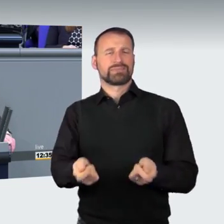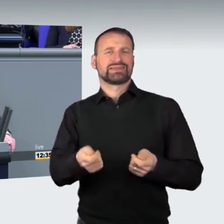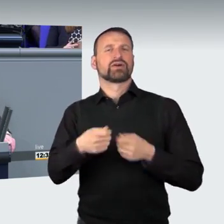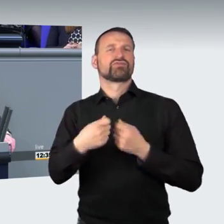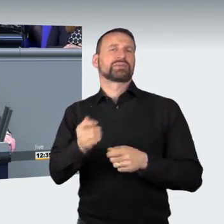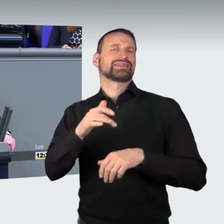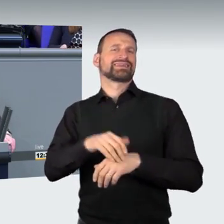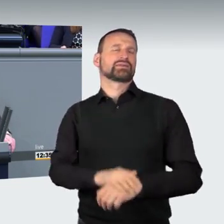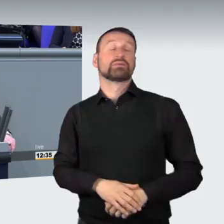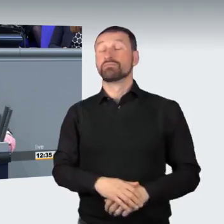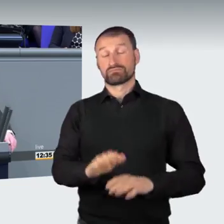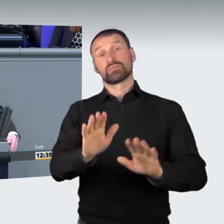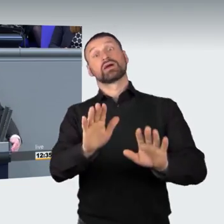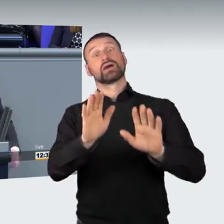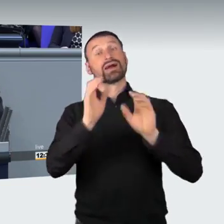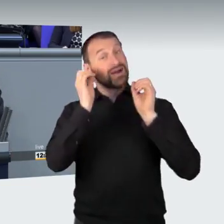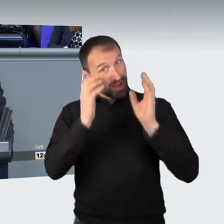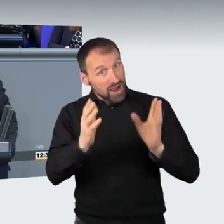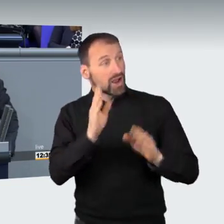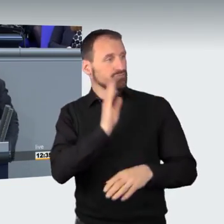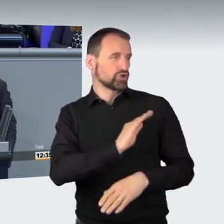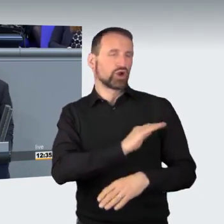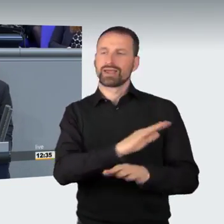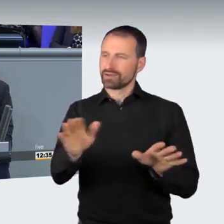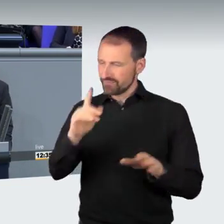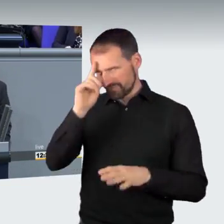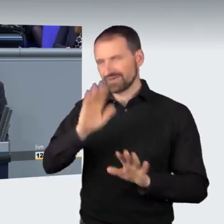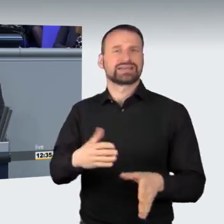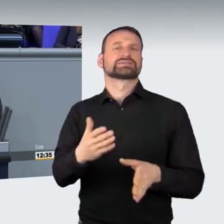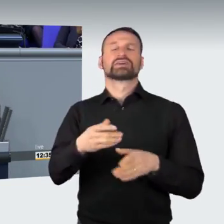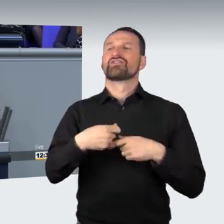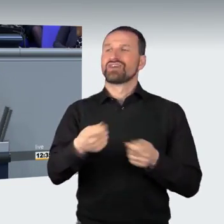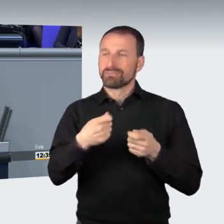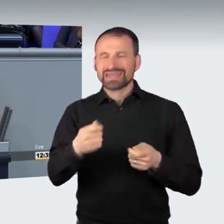leider gibt es auch unter Vermietern vereinzelt schwarze Schafe.